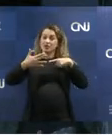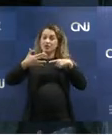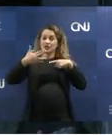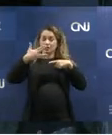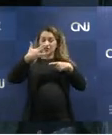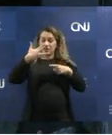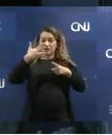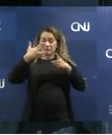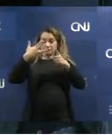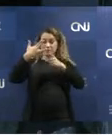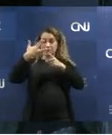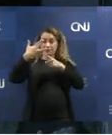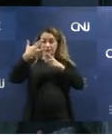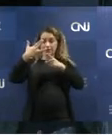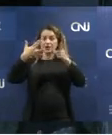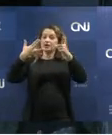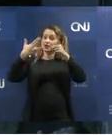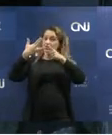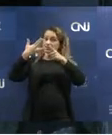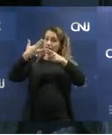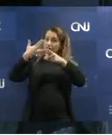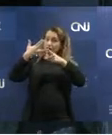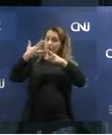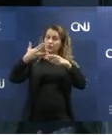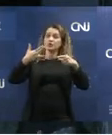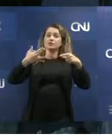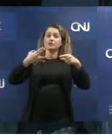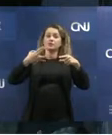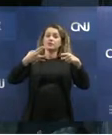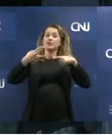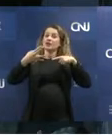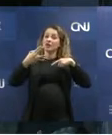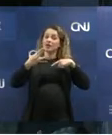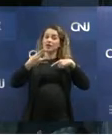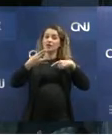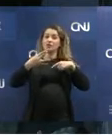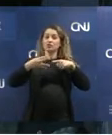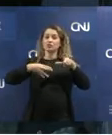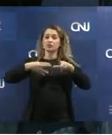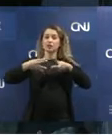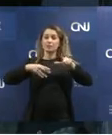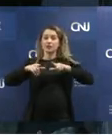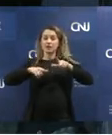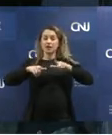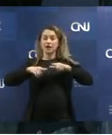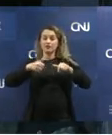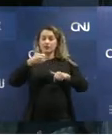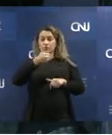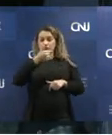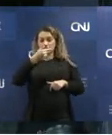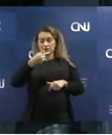Agora eu trabalhava com 17 funcionários. Daí eu ter falado em três funcionários, uma média de 12 a 17 funcionários.